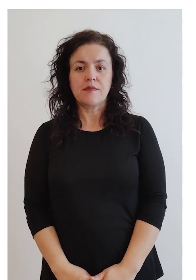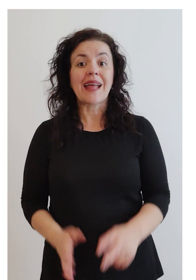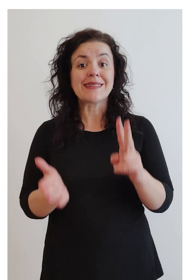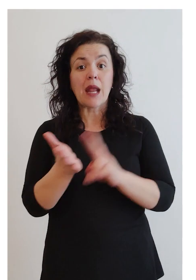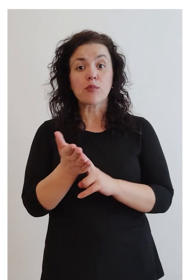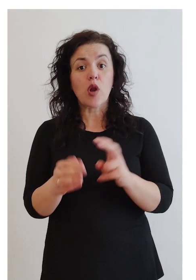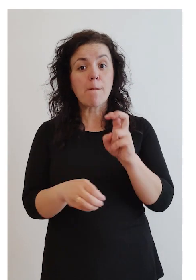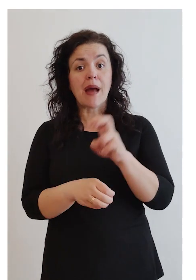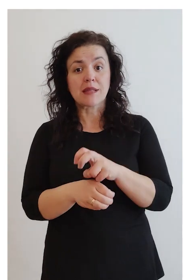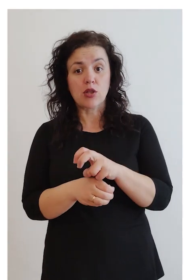Avioane